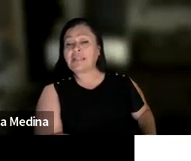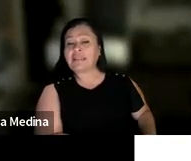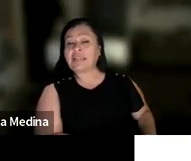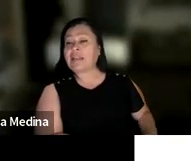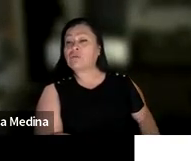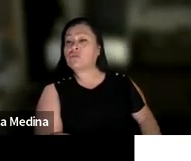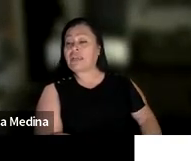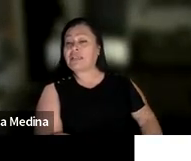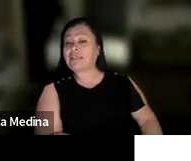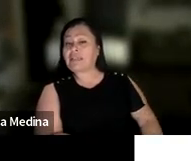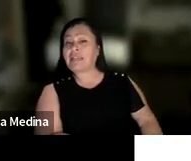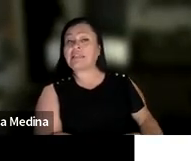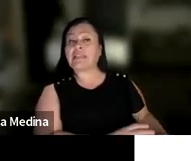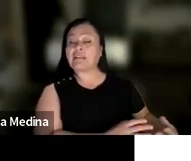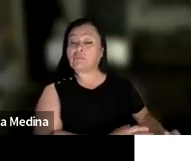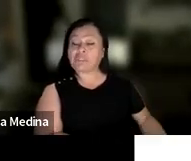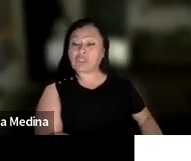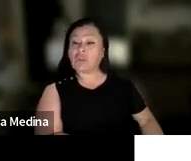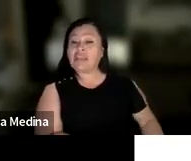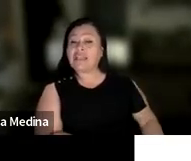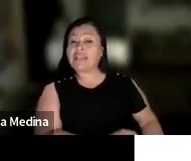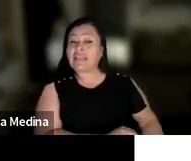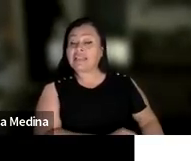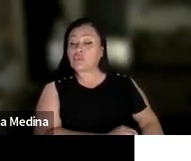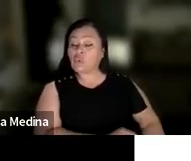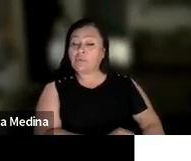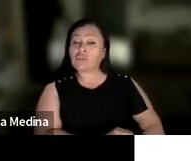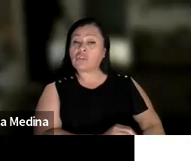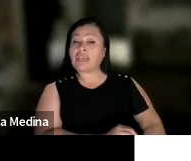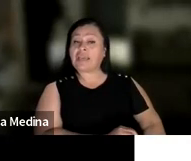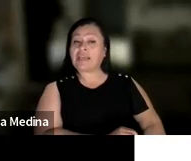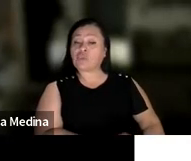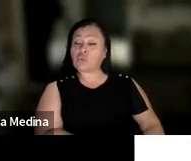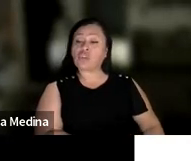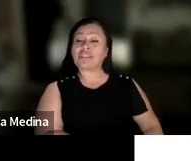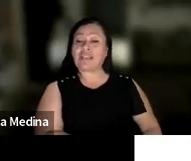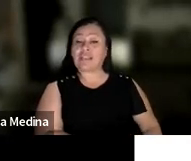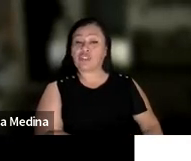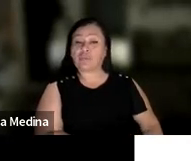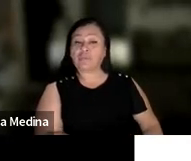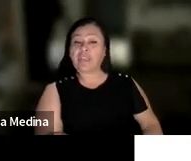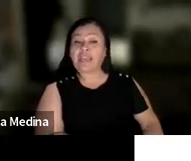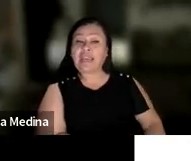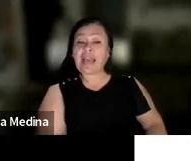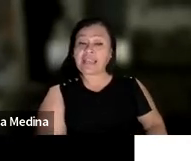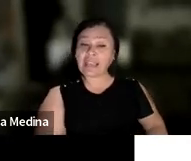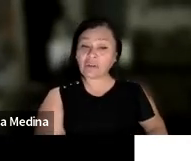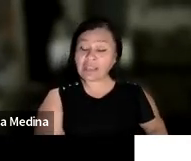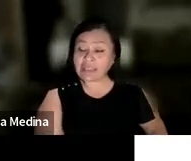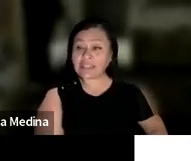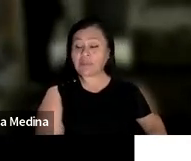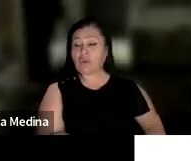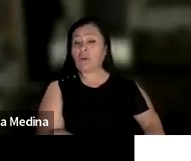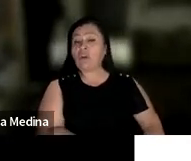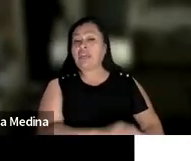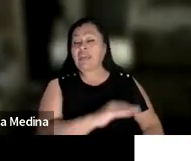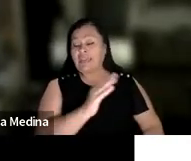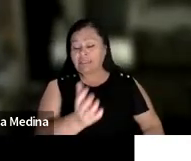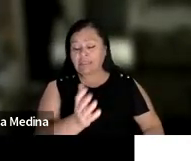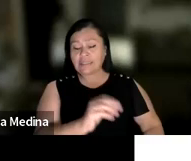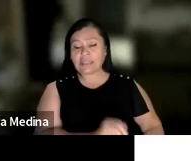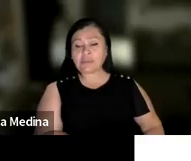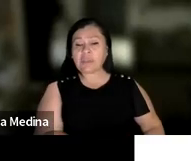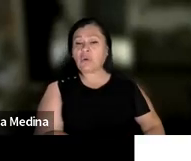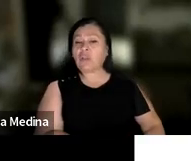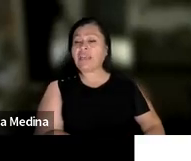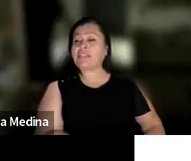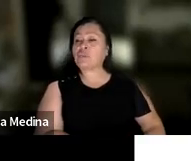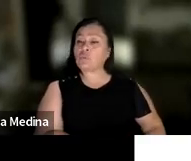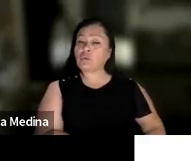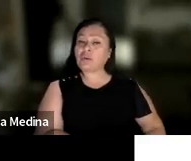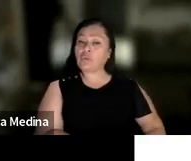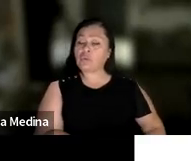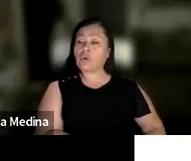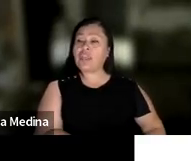También. Entonces lo más probable, no estoy del 100 segura, pero se está trabajando para hacer esta información. En español.